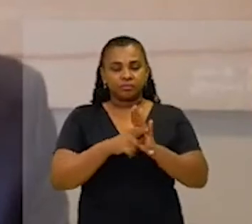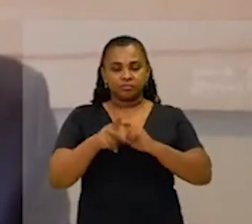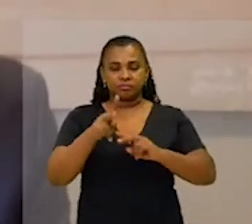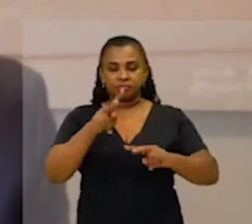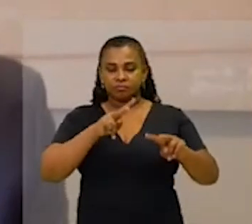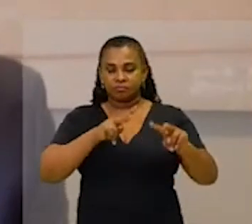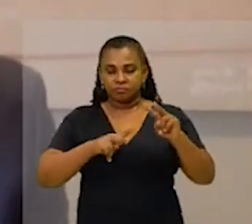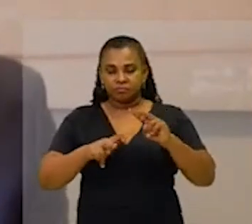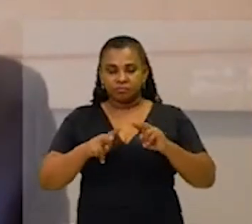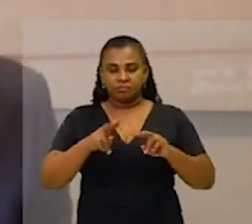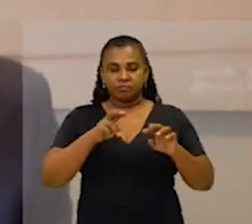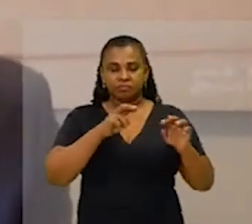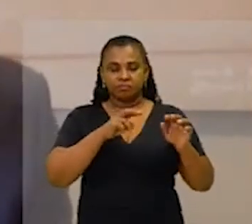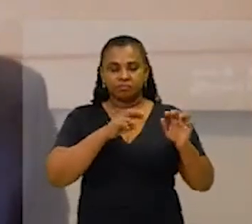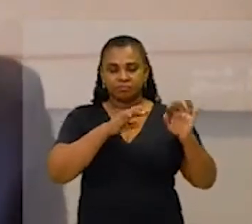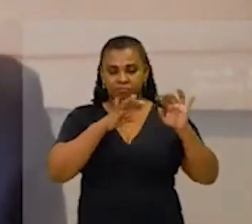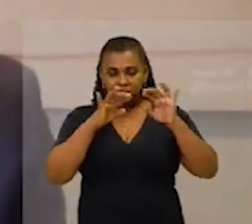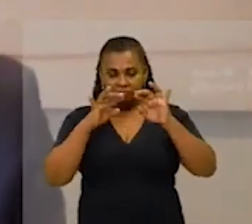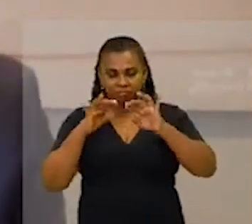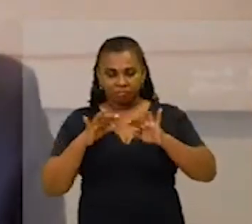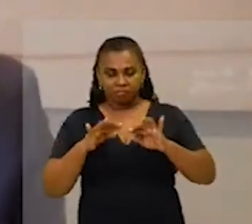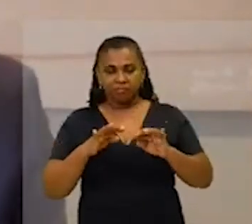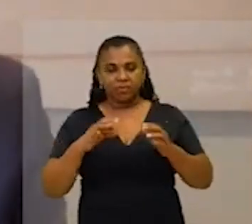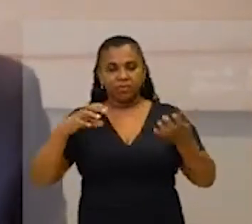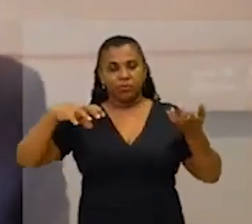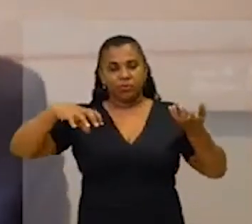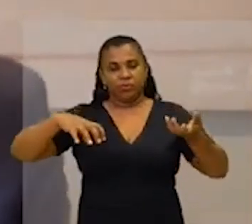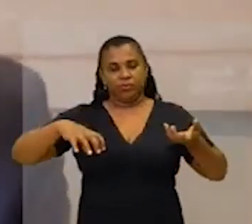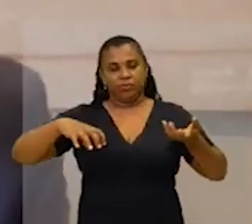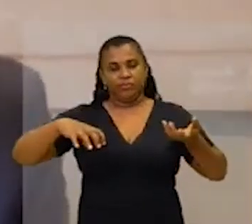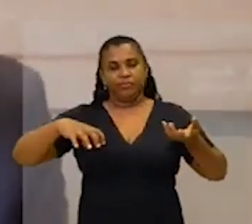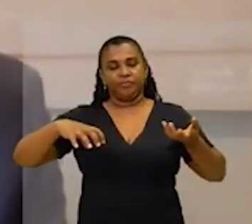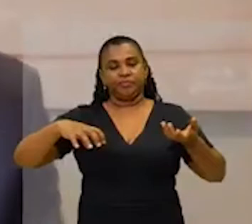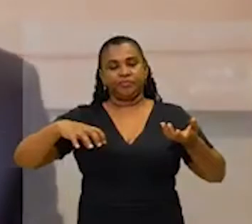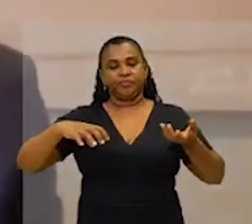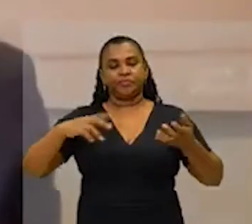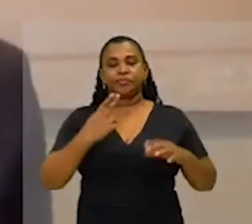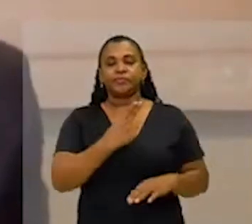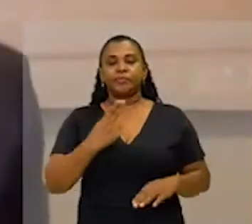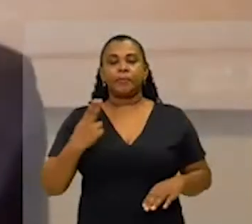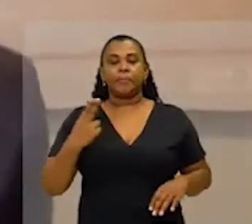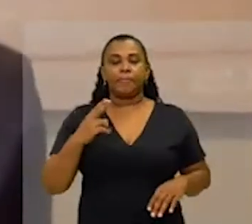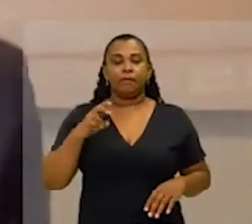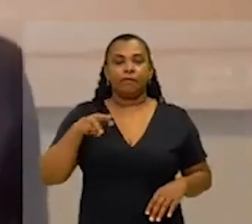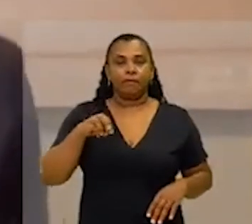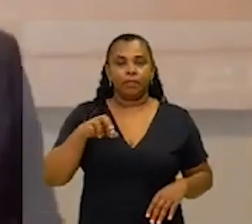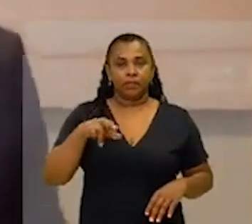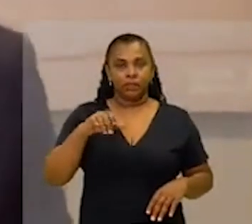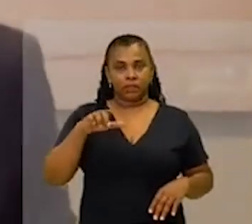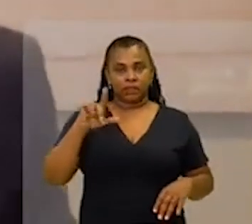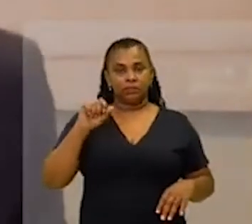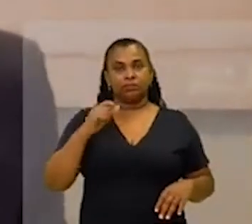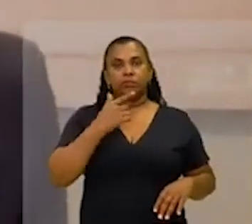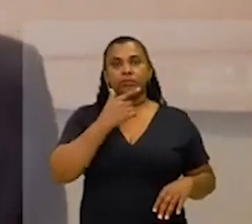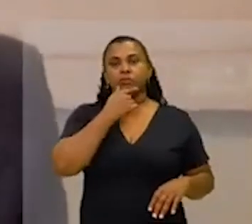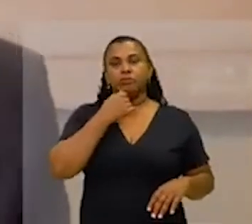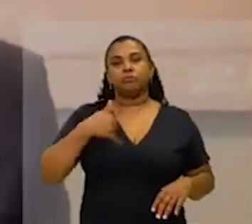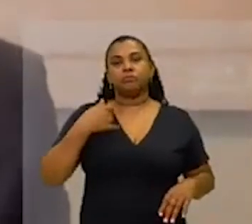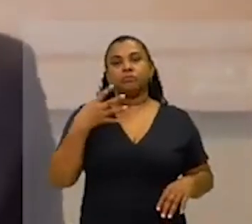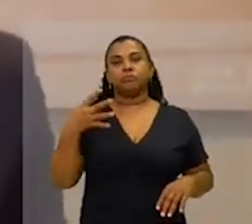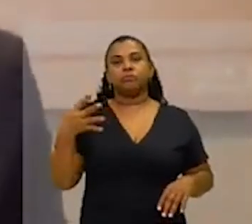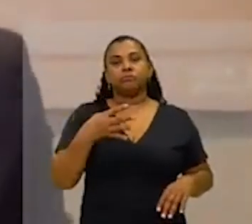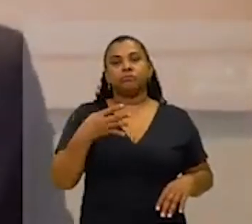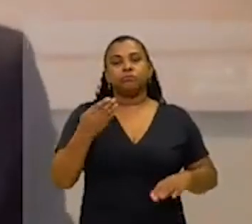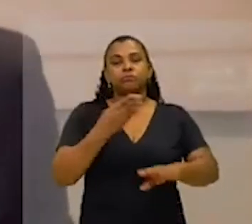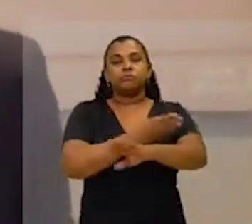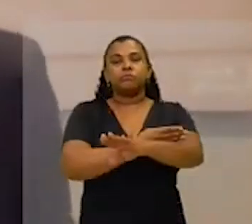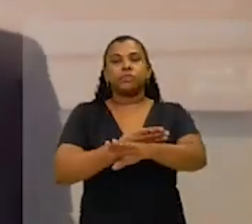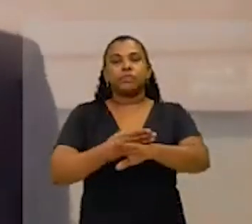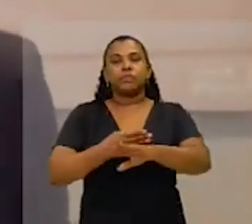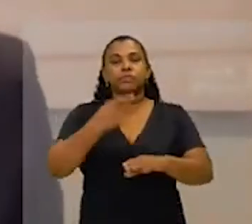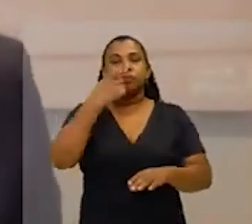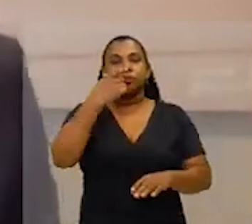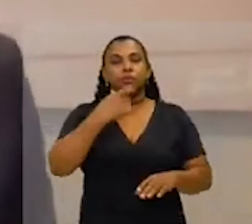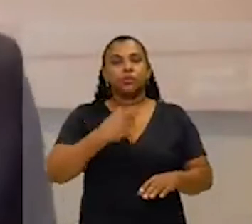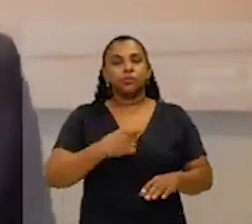do congresso nacional eu eu me chamo Marcelo sou um homem de 44 anos branco acima do peso segundo